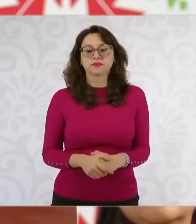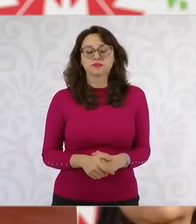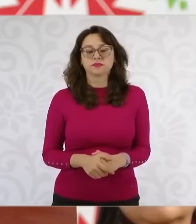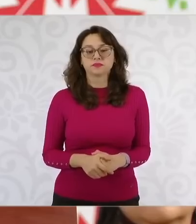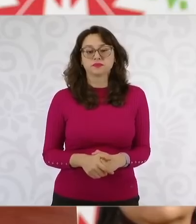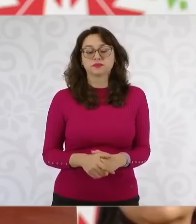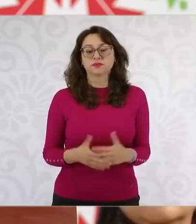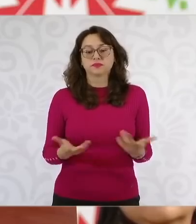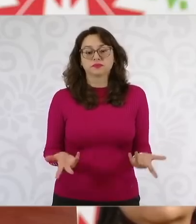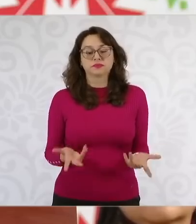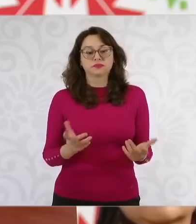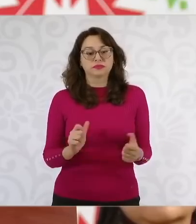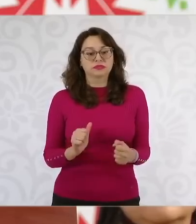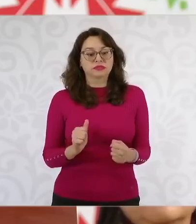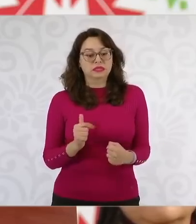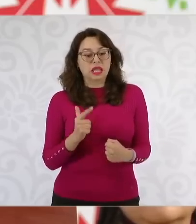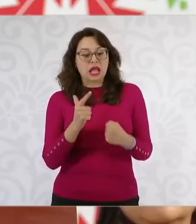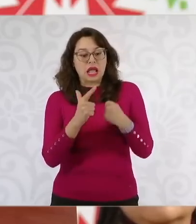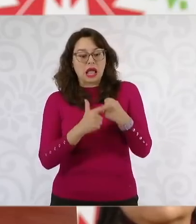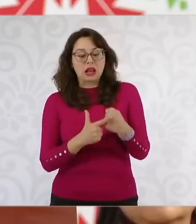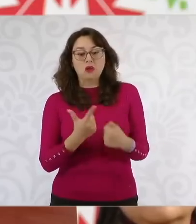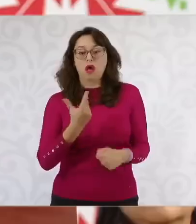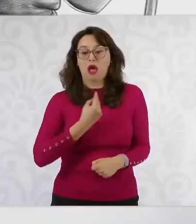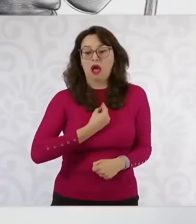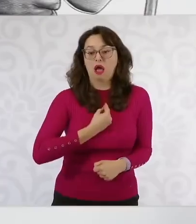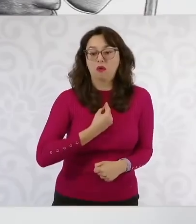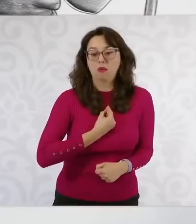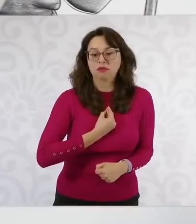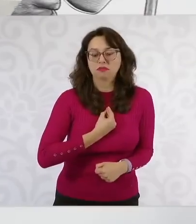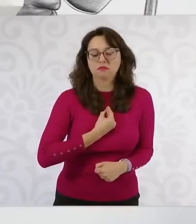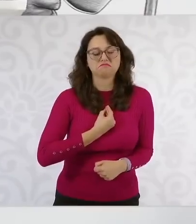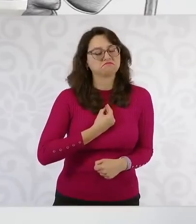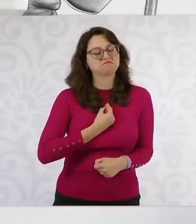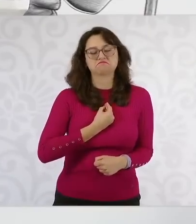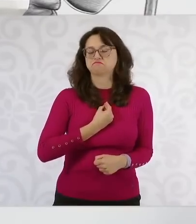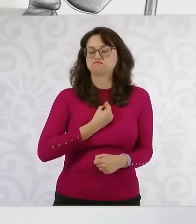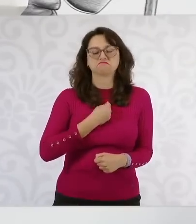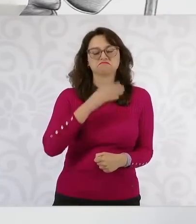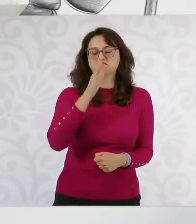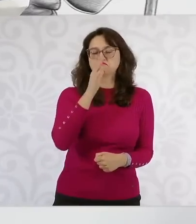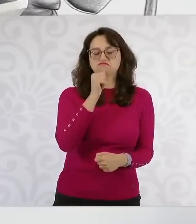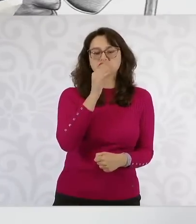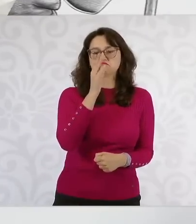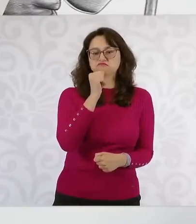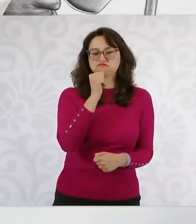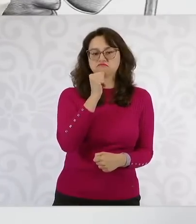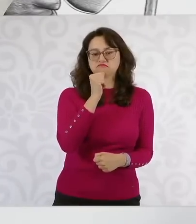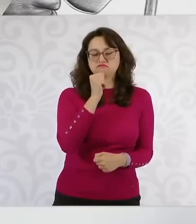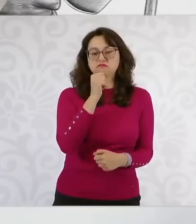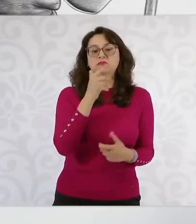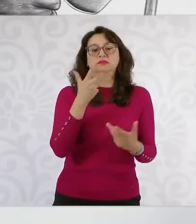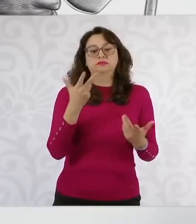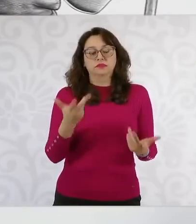fisiológico conocido como tolerancia letal a la toxicidad esto explica que inexorablemente